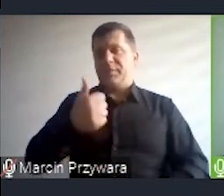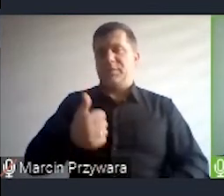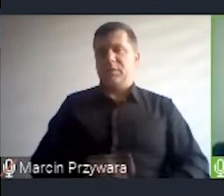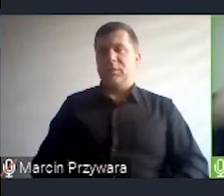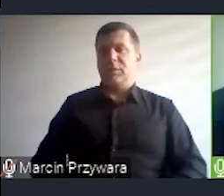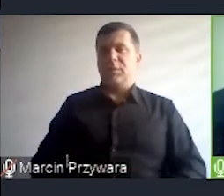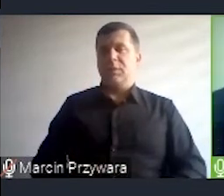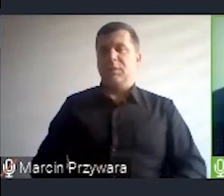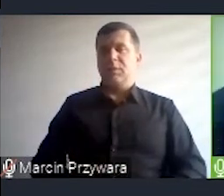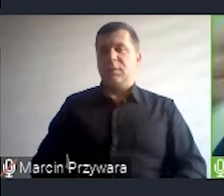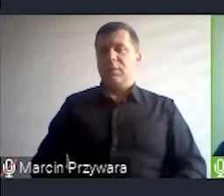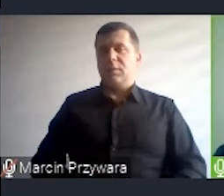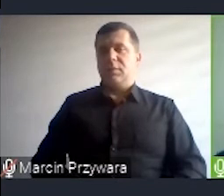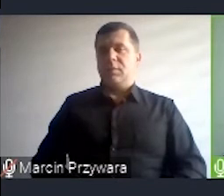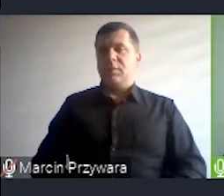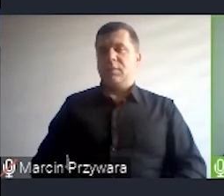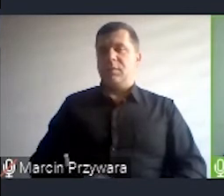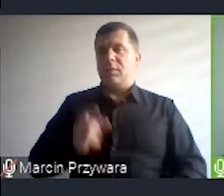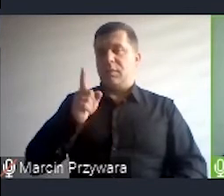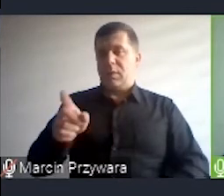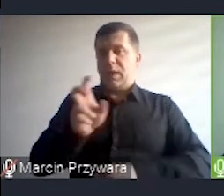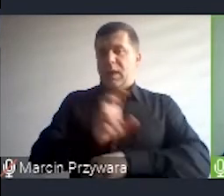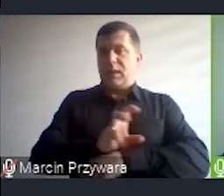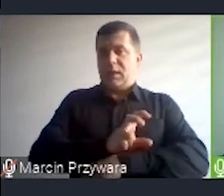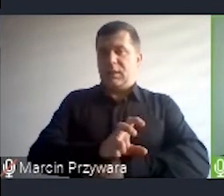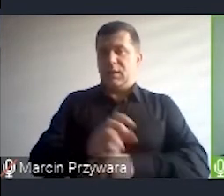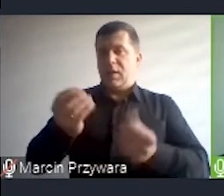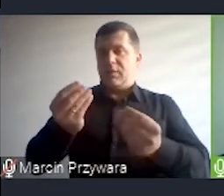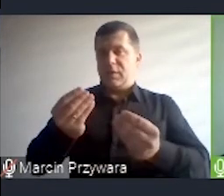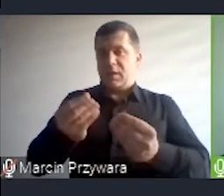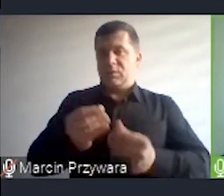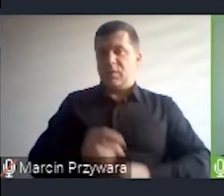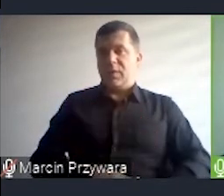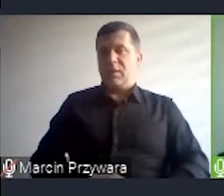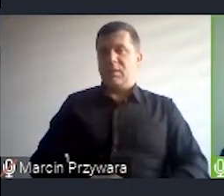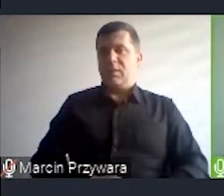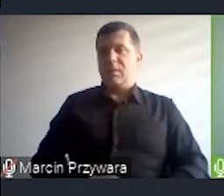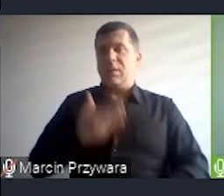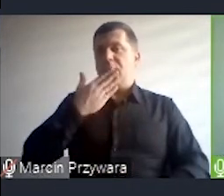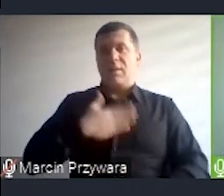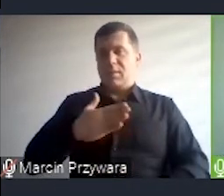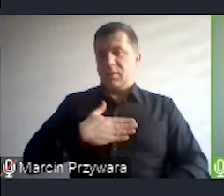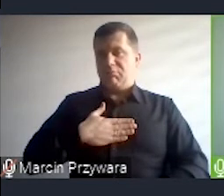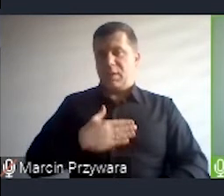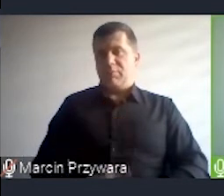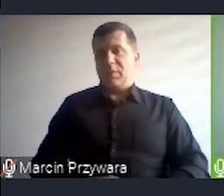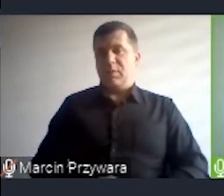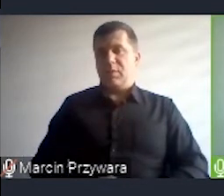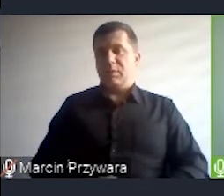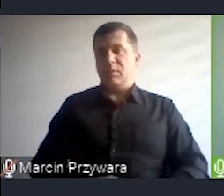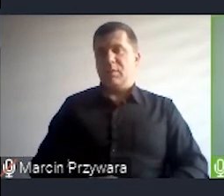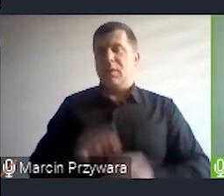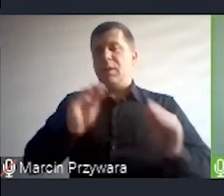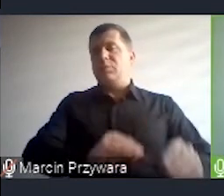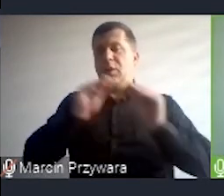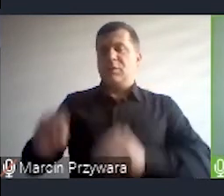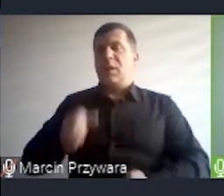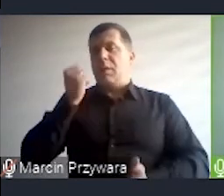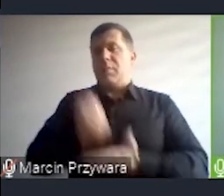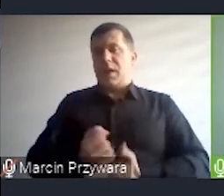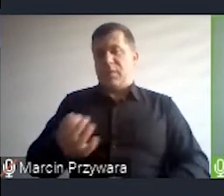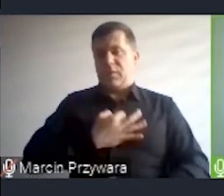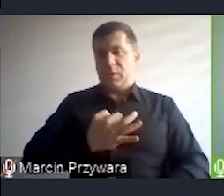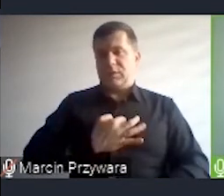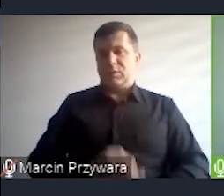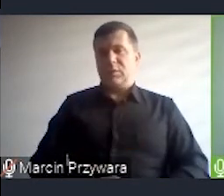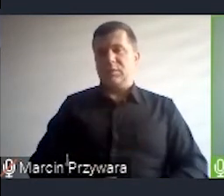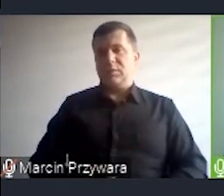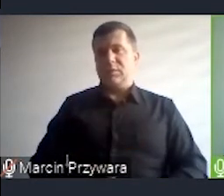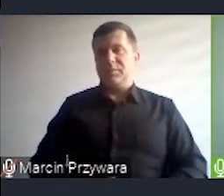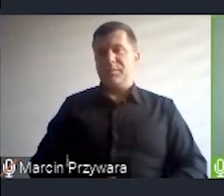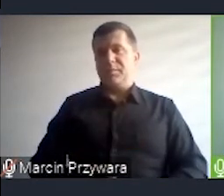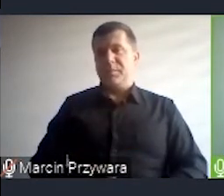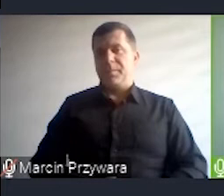I teraz w tej technice finansowania nie mamy przeniesienia prawa własności na użytkownika,